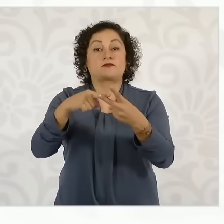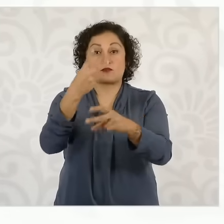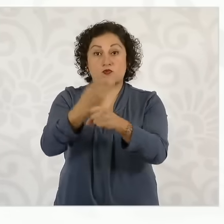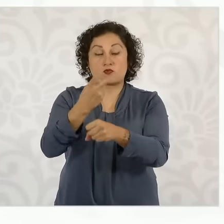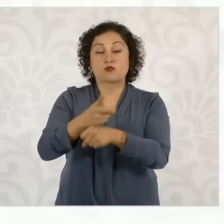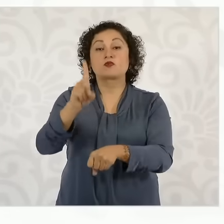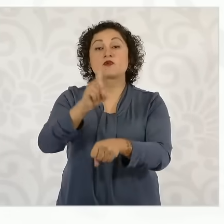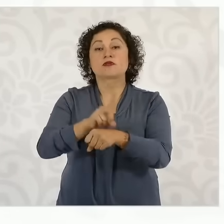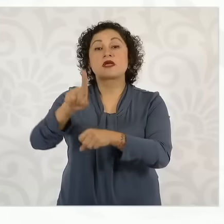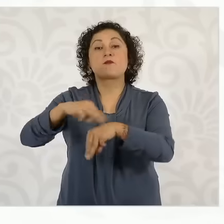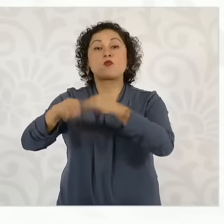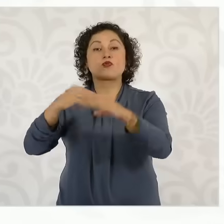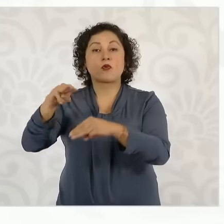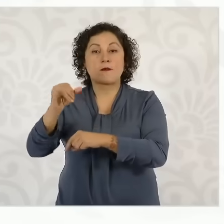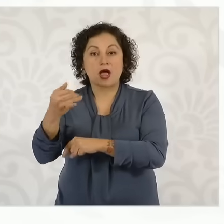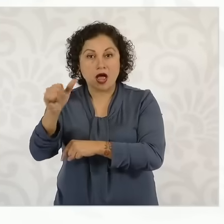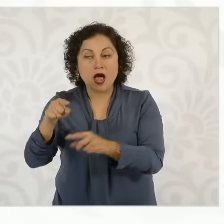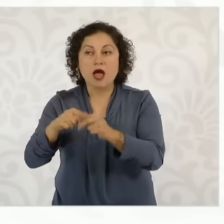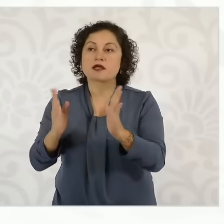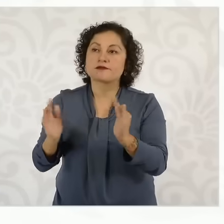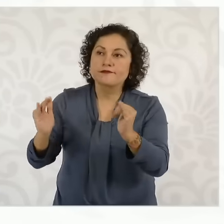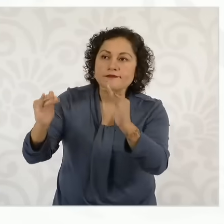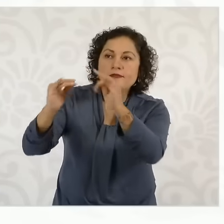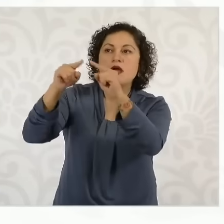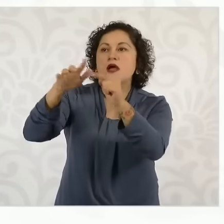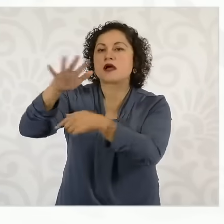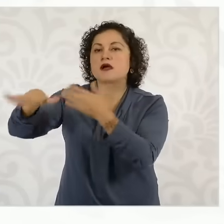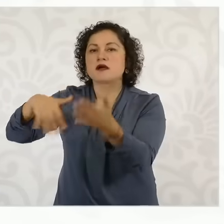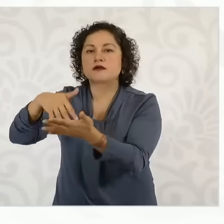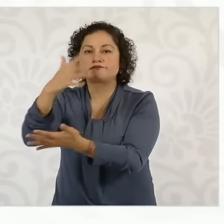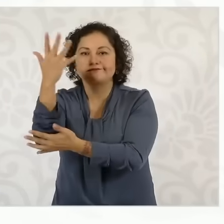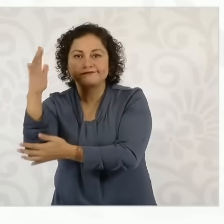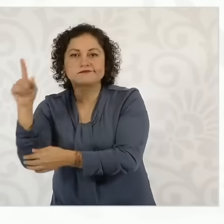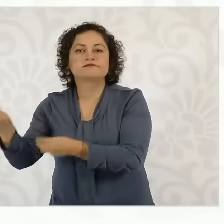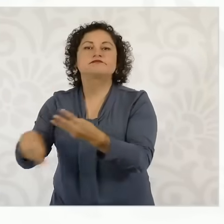el parque del Jaguar, la zona arqueológica, hacen actividades de snorkel sobre las playas que están